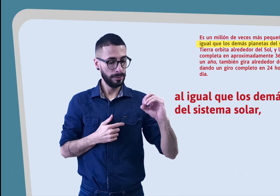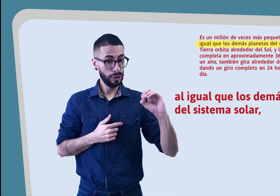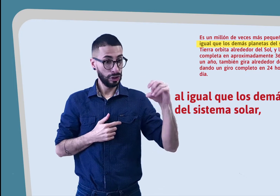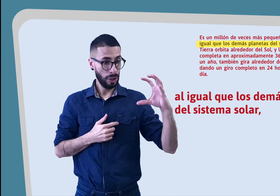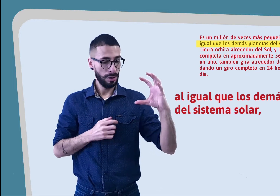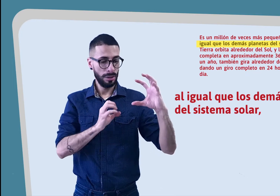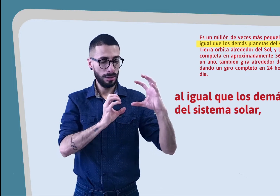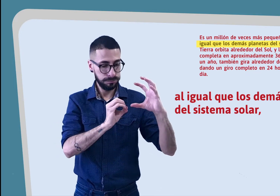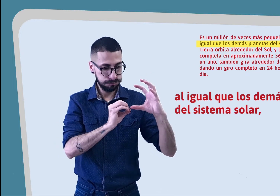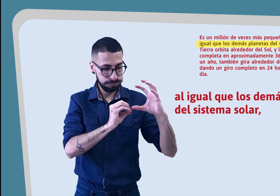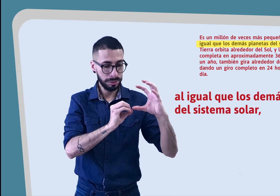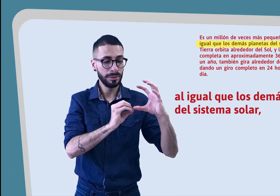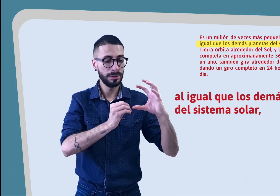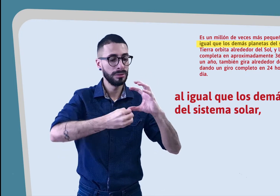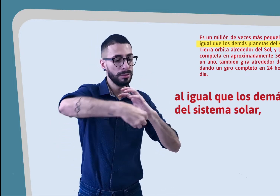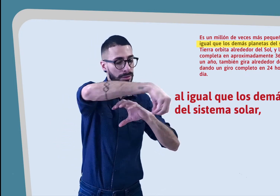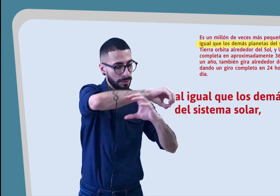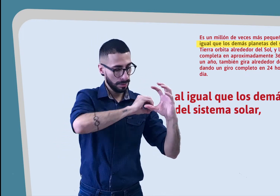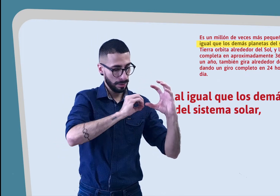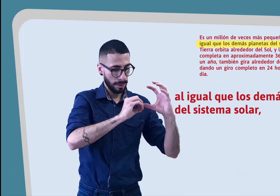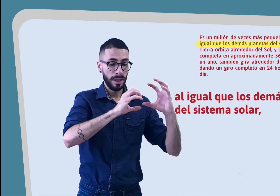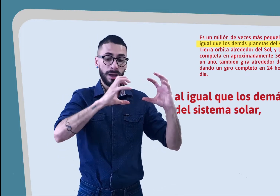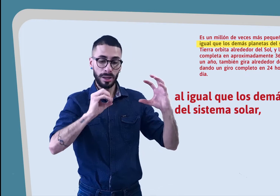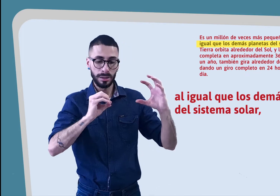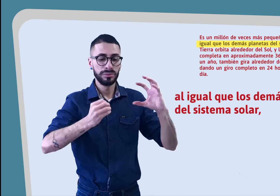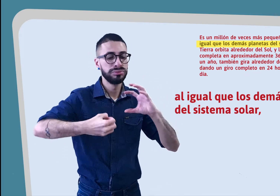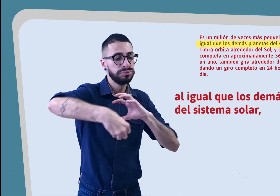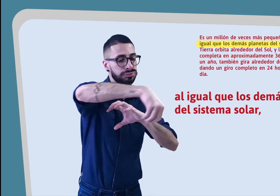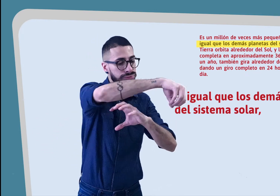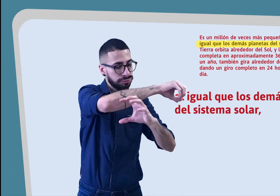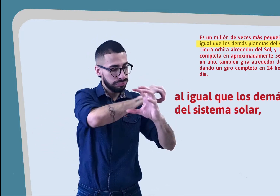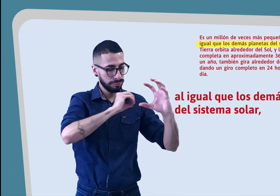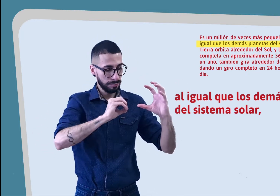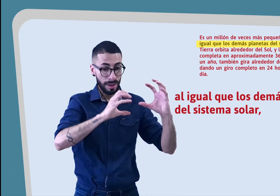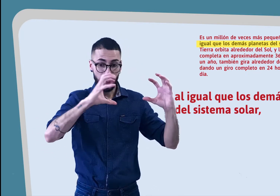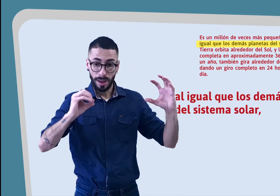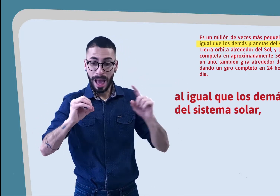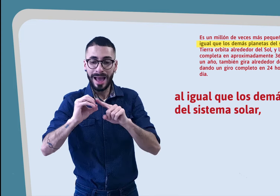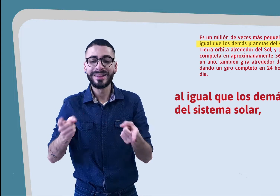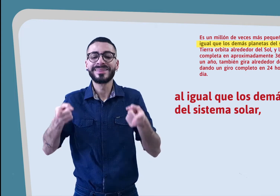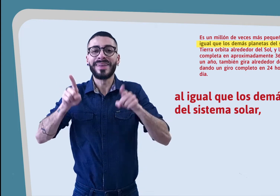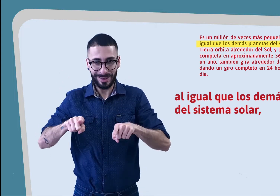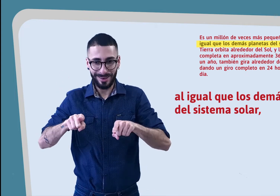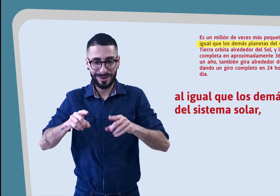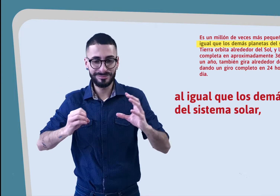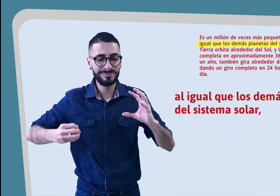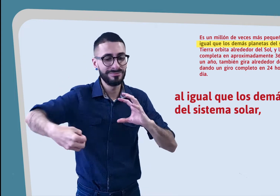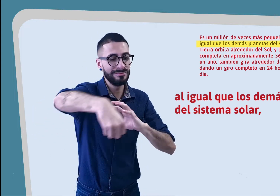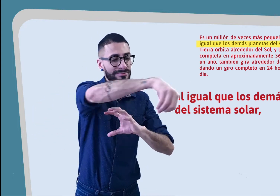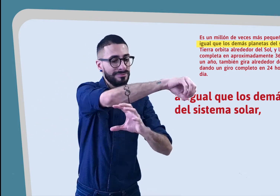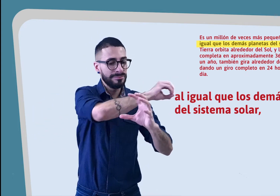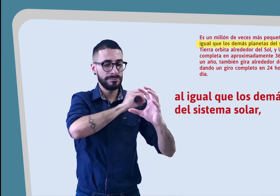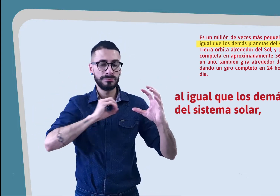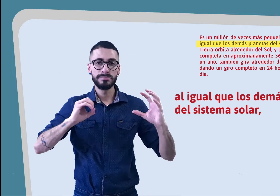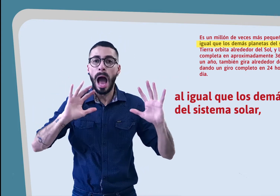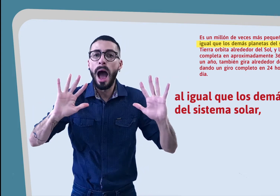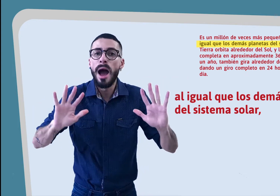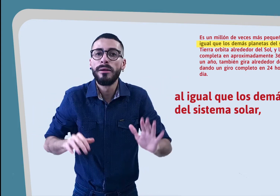Al igual que los demás planetas del sistema solar, la Tierra también gira alrededor del Sol.